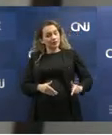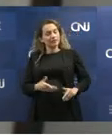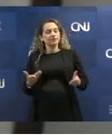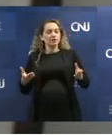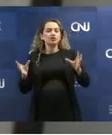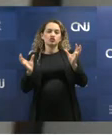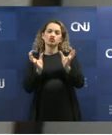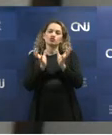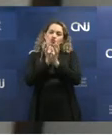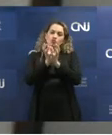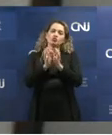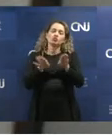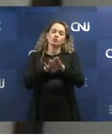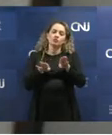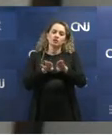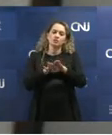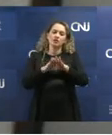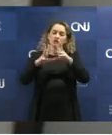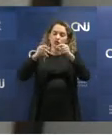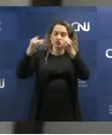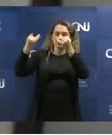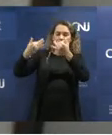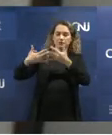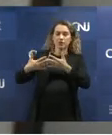Com essas breves considerações é que se requer